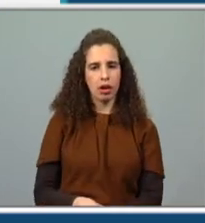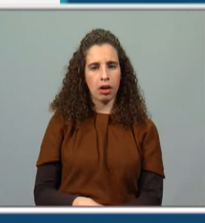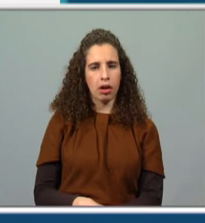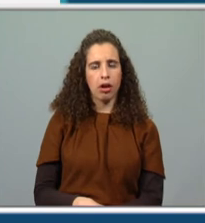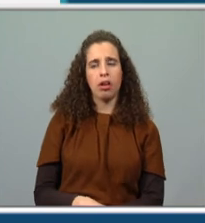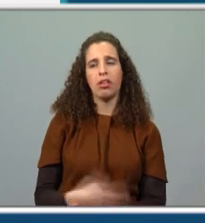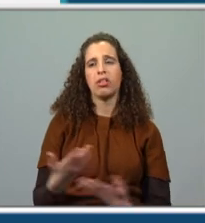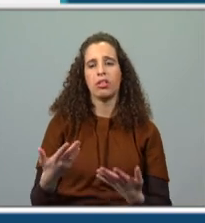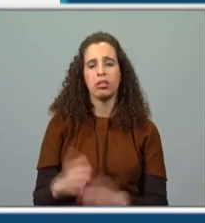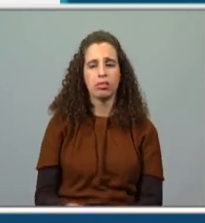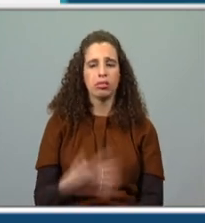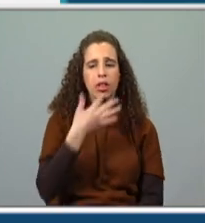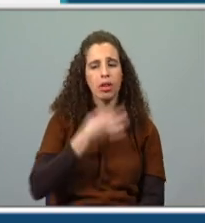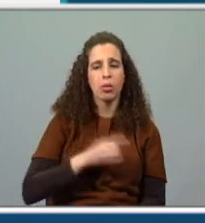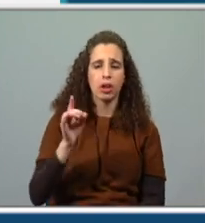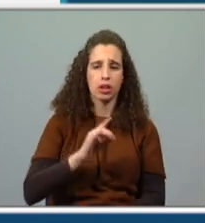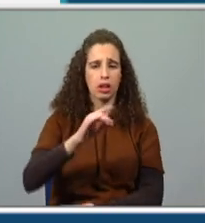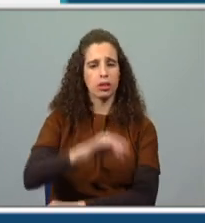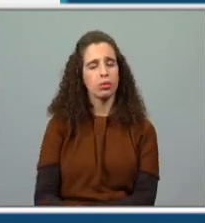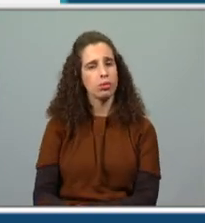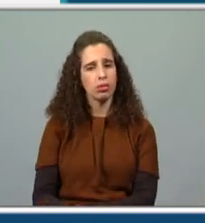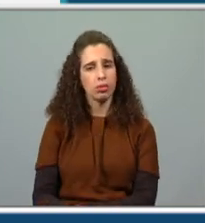não acredito 我不相信